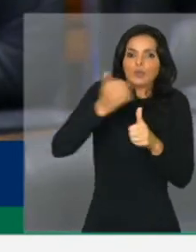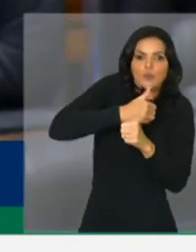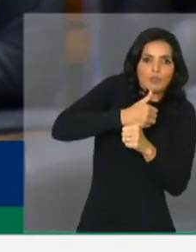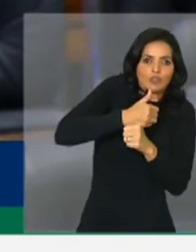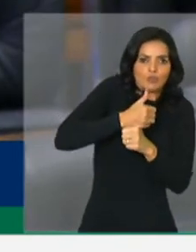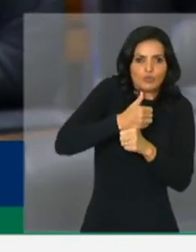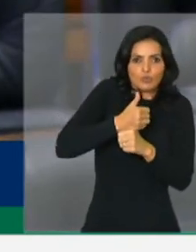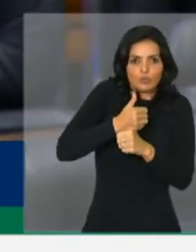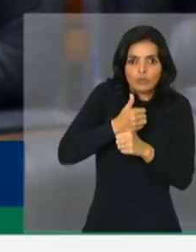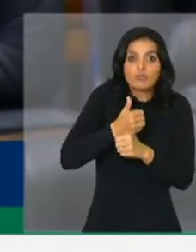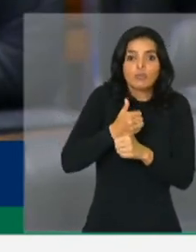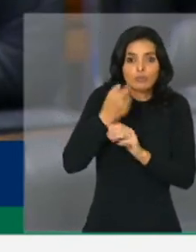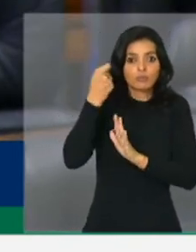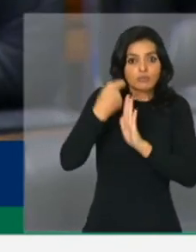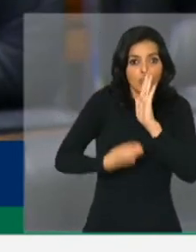TRATA QUE NÃO VAI SER TIRADO NENHUM CENTAVO DO TESOURO, A